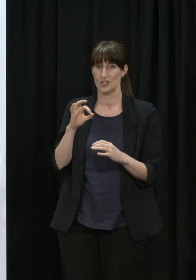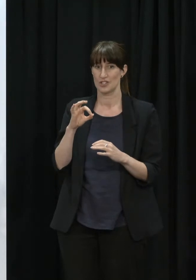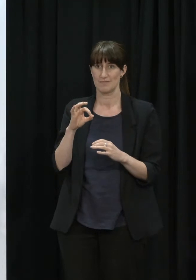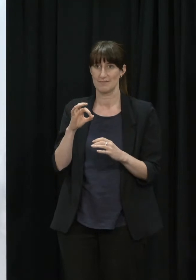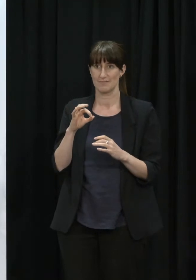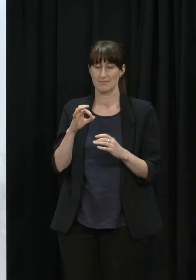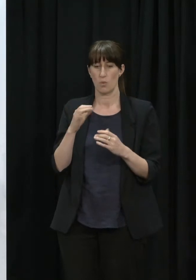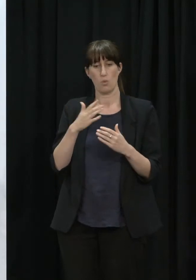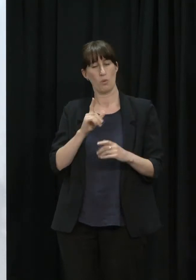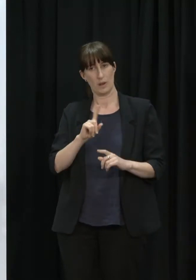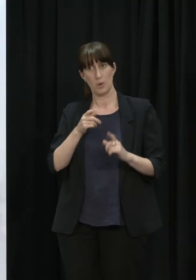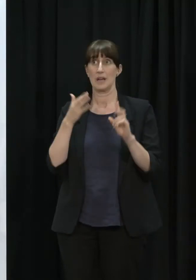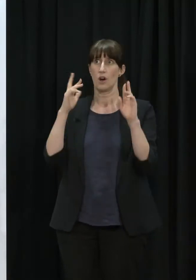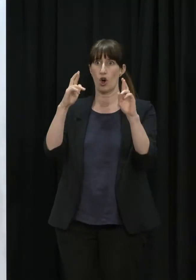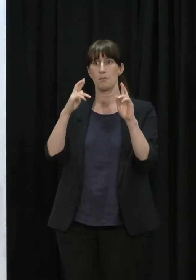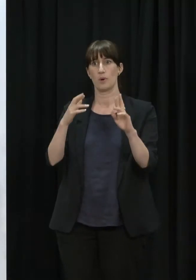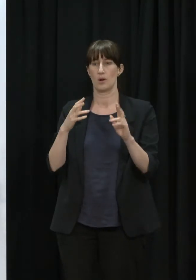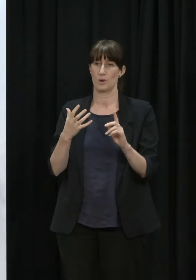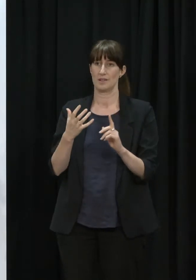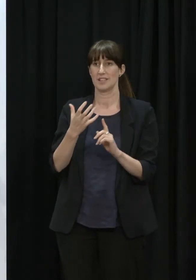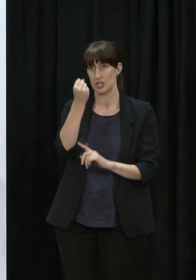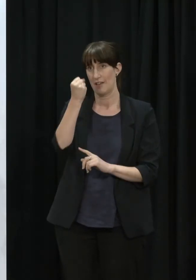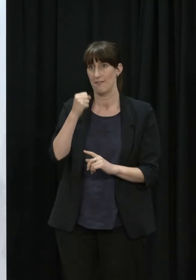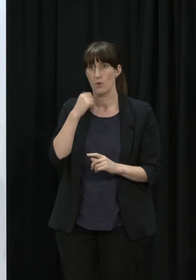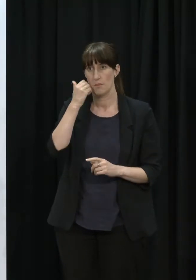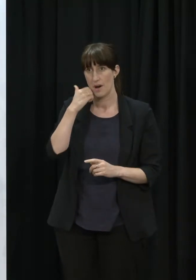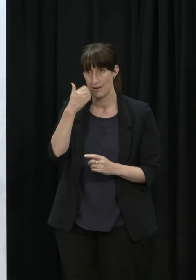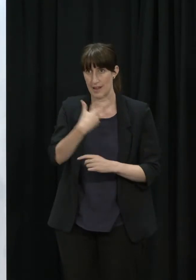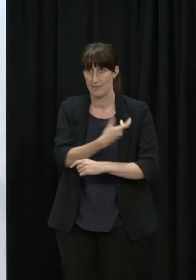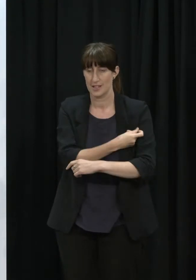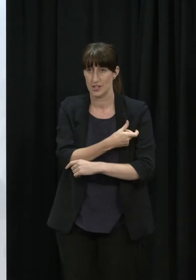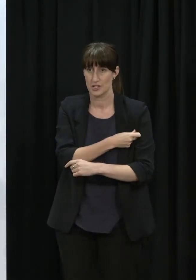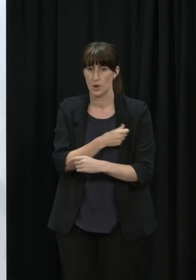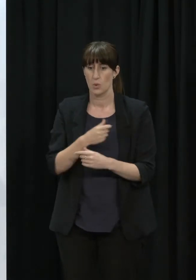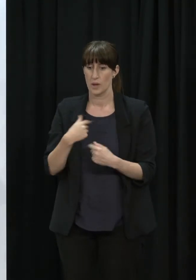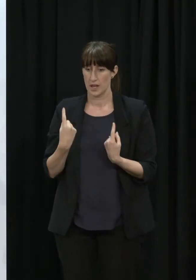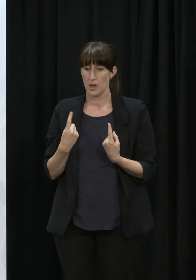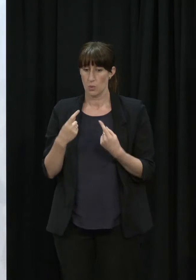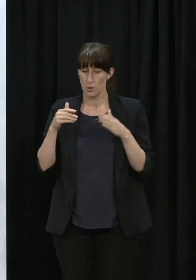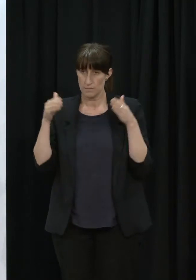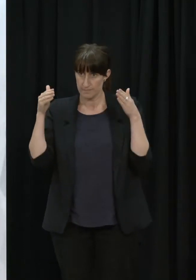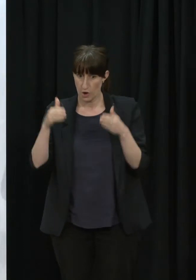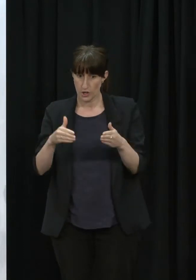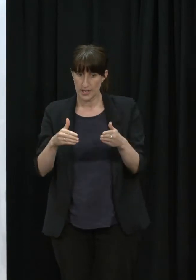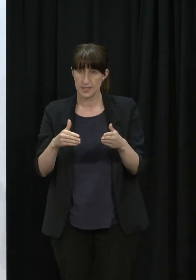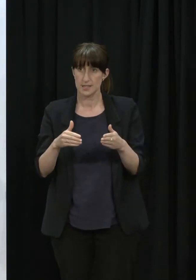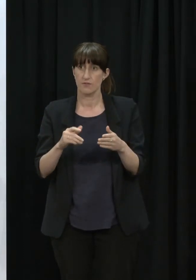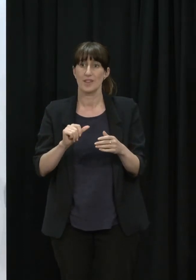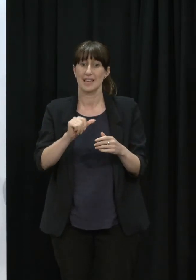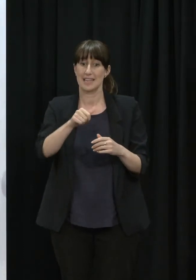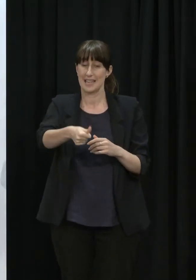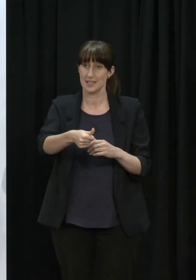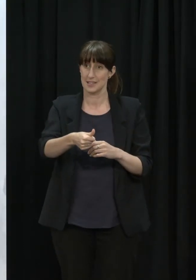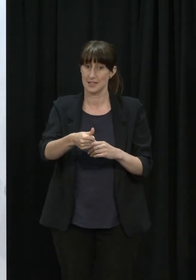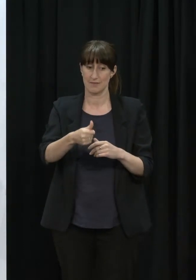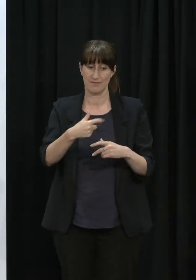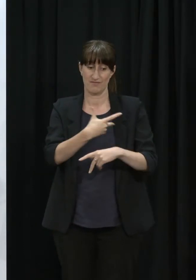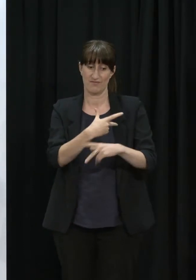i mua i te taenga mai o te ripoata a te taraipiunara ki waho. E mohio ana matou karekau i a matou te reiti kano kano kano i waenga i nga Maori e hiahia ana matou ki te whai. Ka